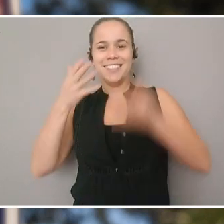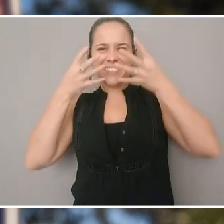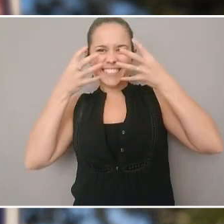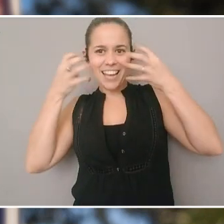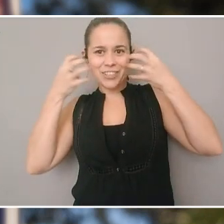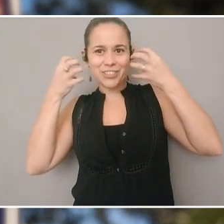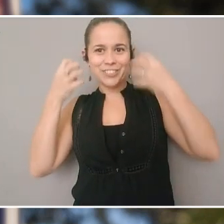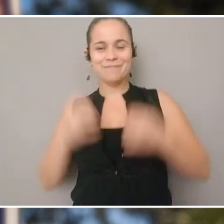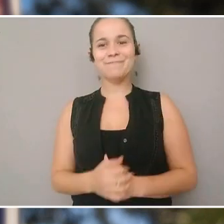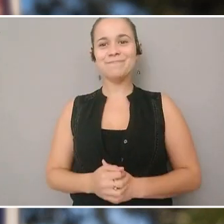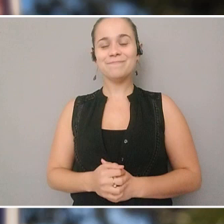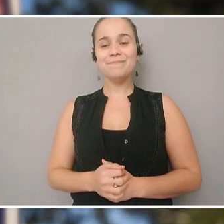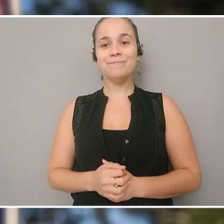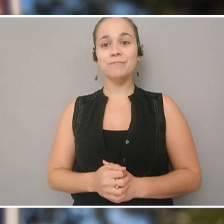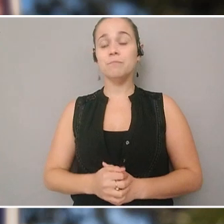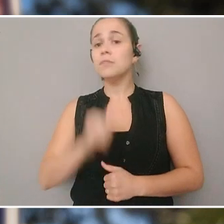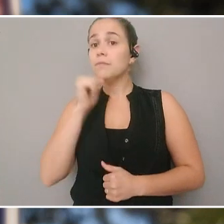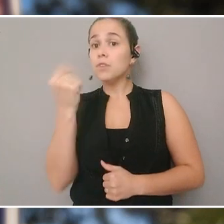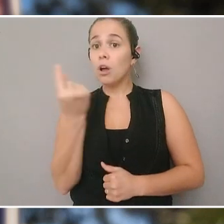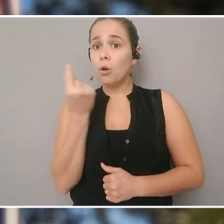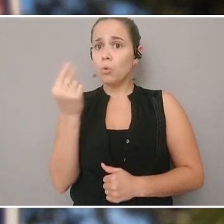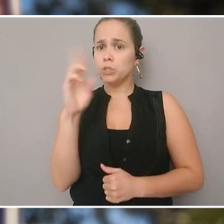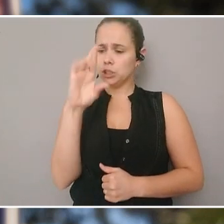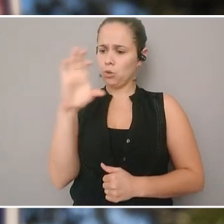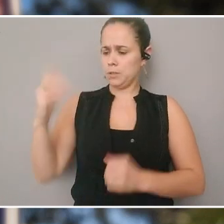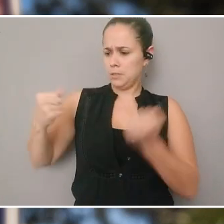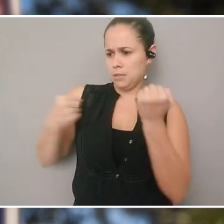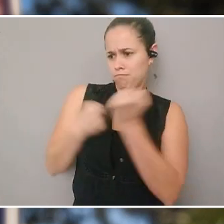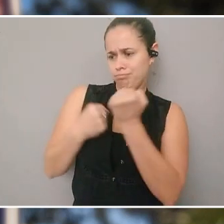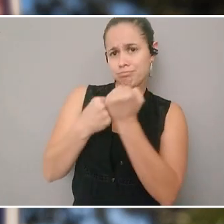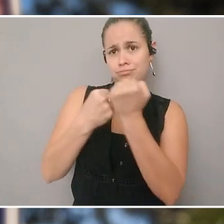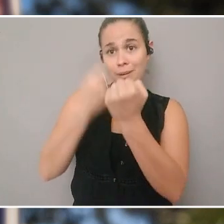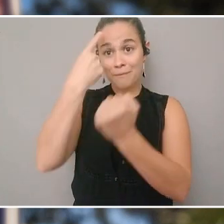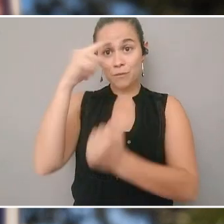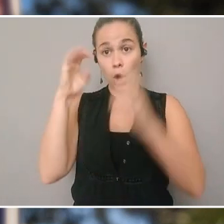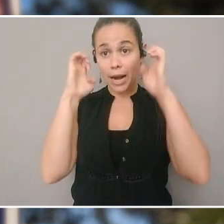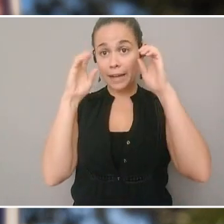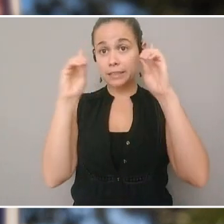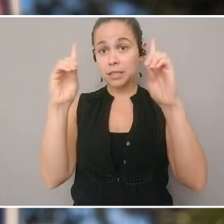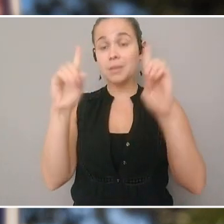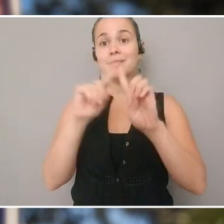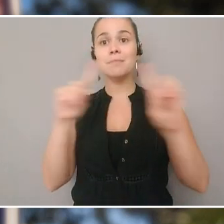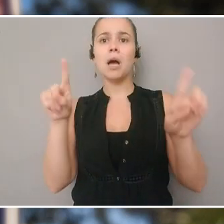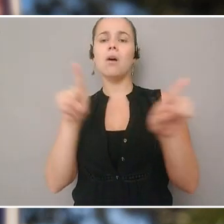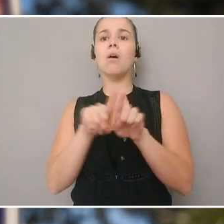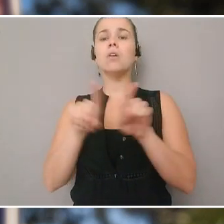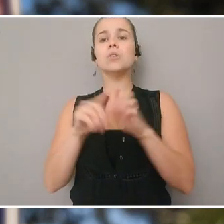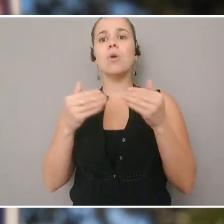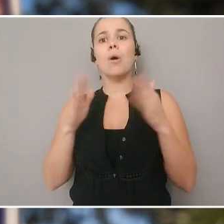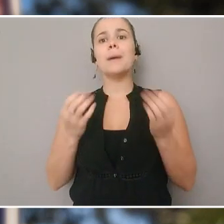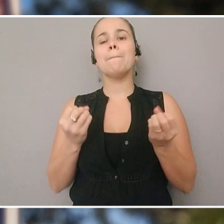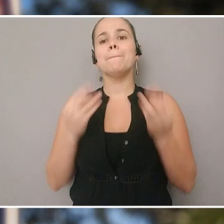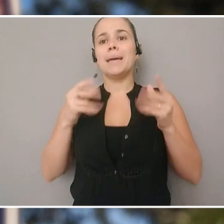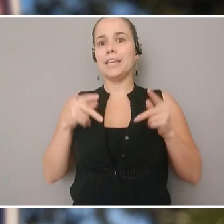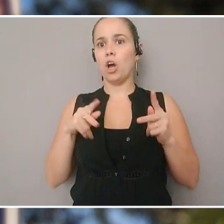RCC no solo ha estado a mi lado académico, pero ha abierto tantas